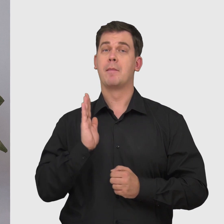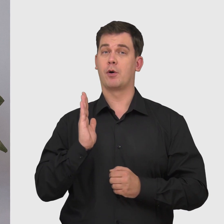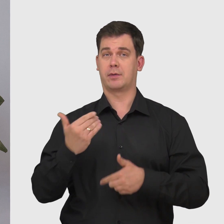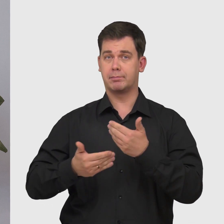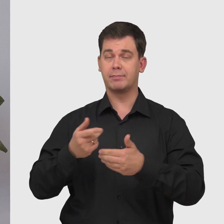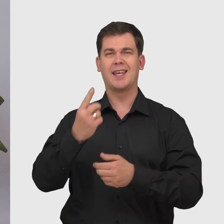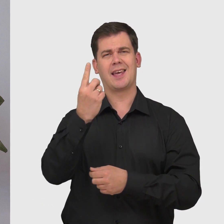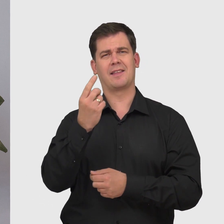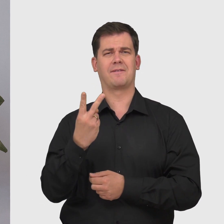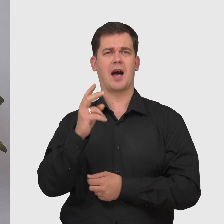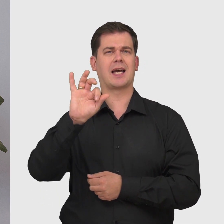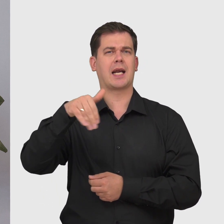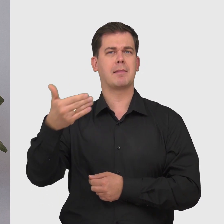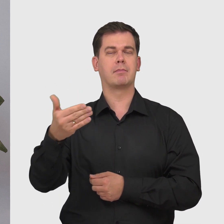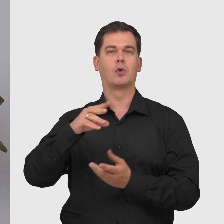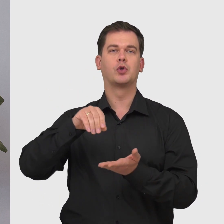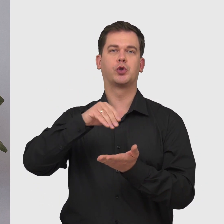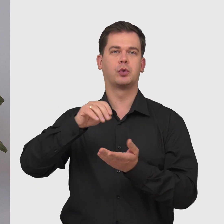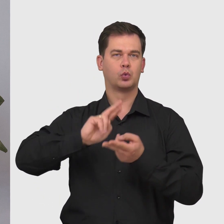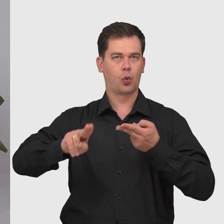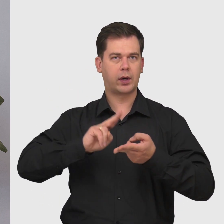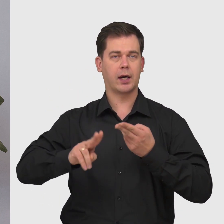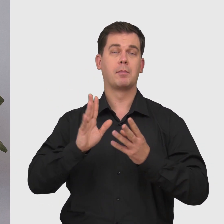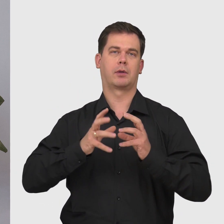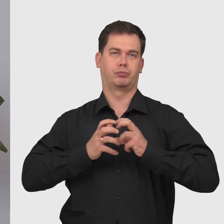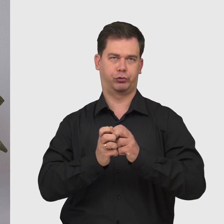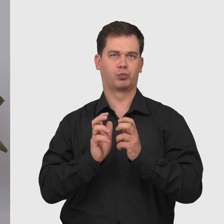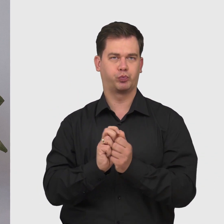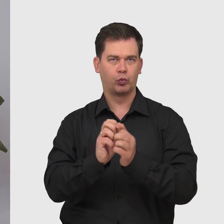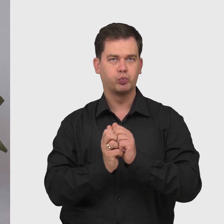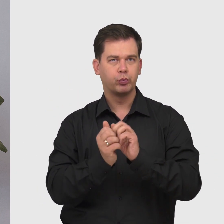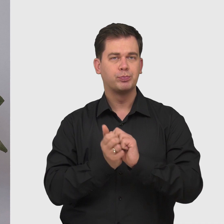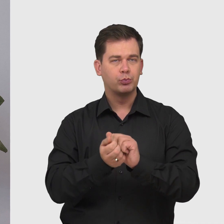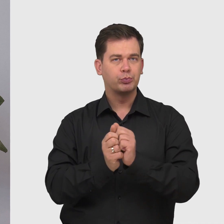Połącz ją z jedną lub dwoma drachmami sypkiego cukru i zagnieć ciasto,